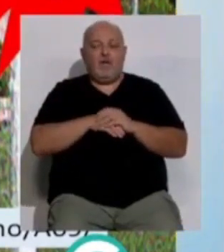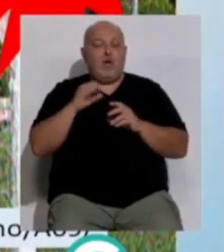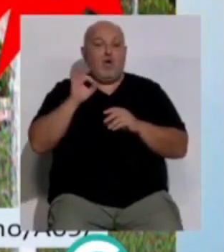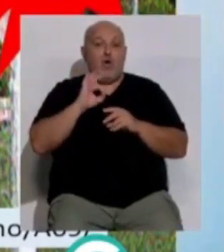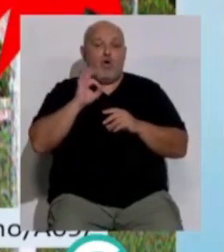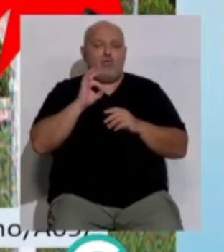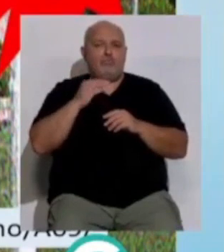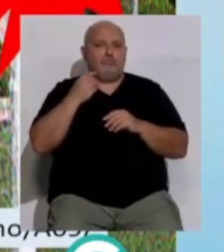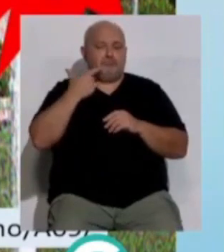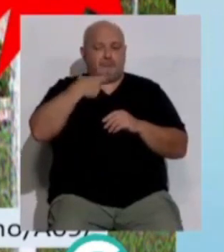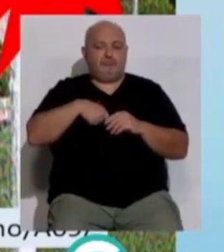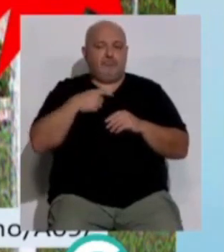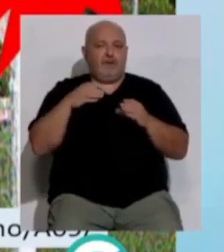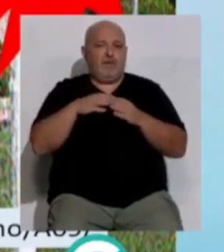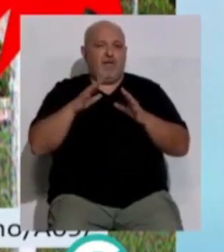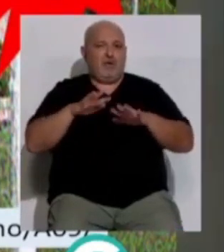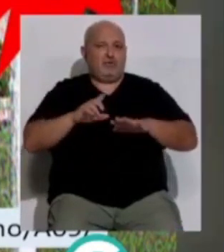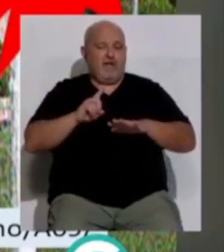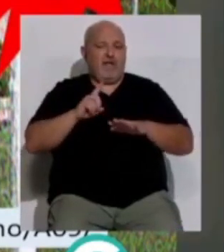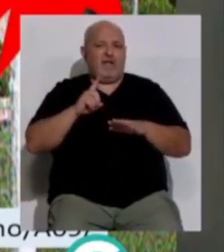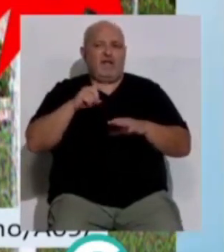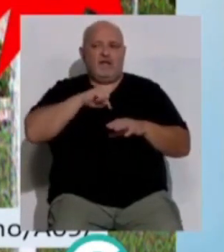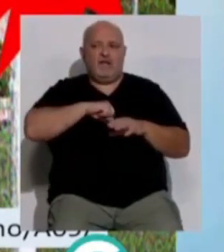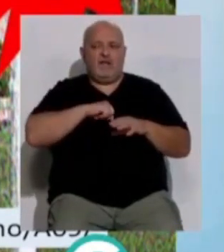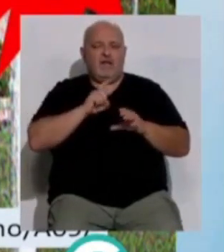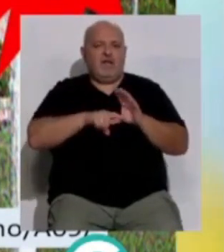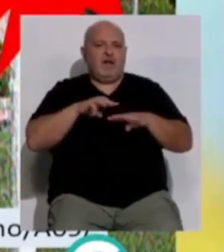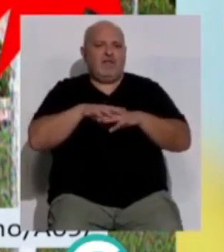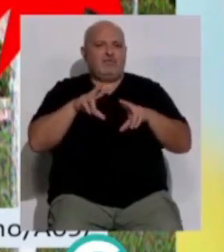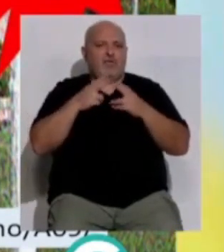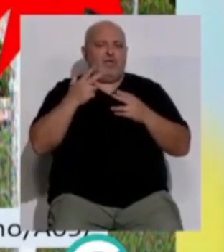directamente yo como estoy sin equipo ahora estoy activo en las redes sociales cuando estoy con